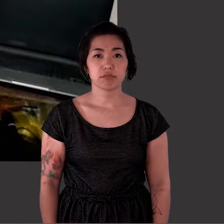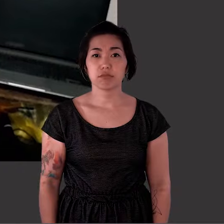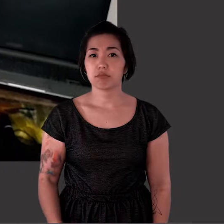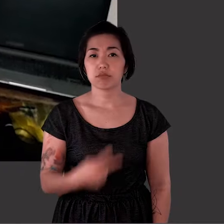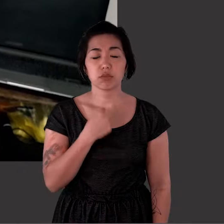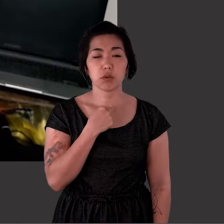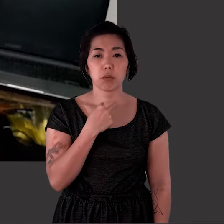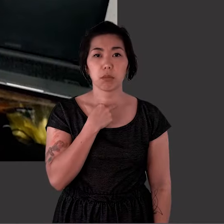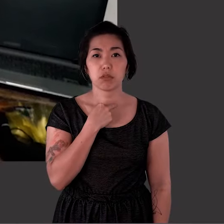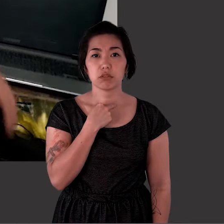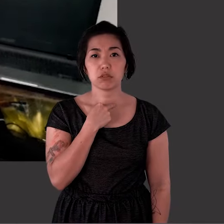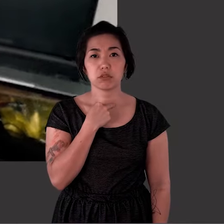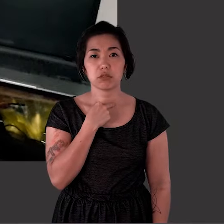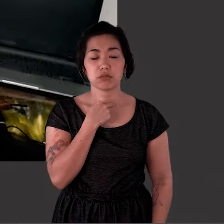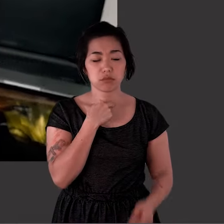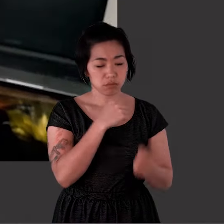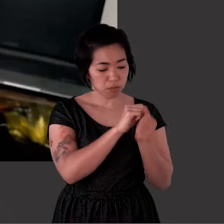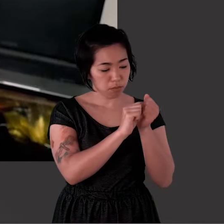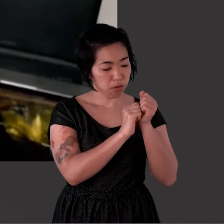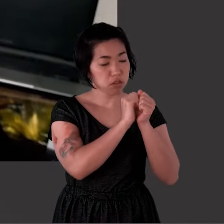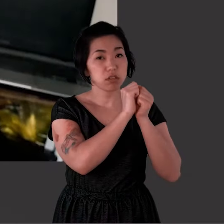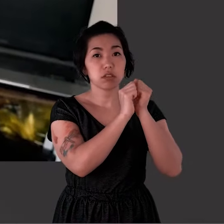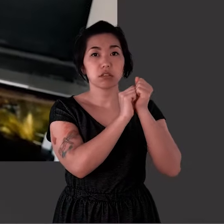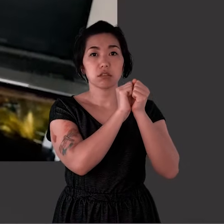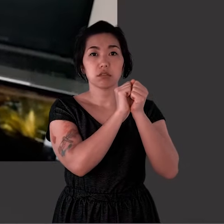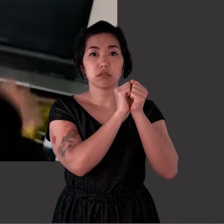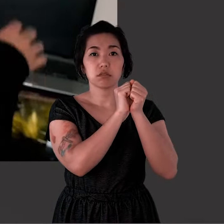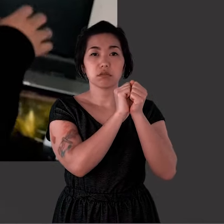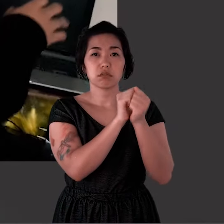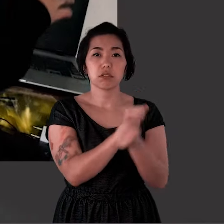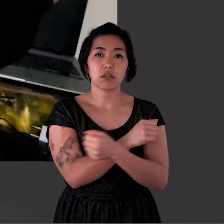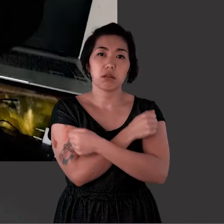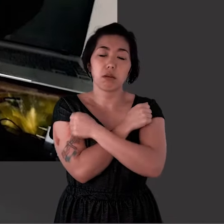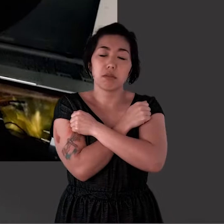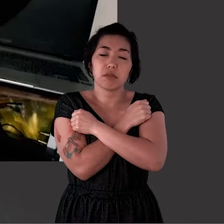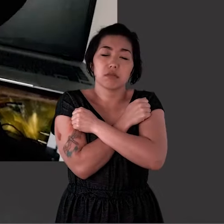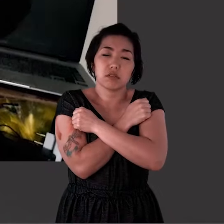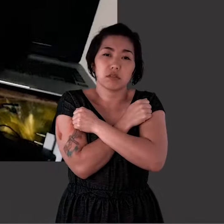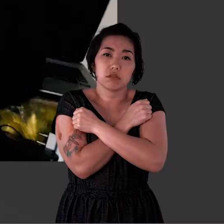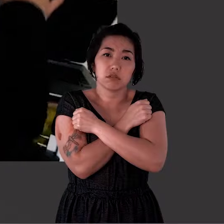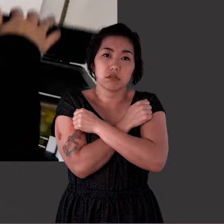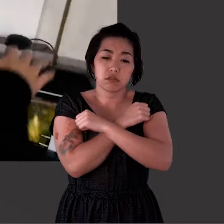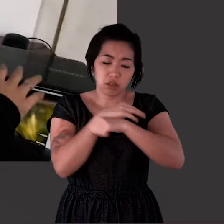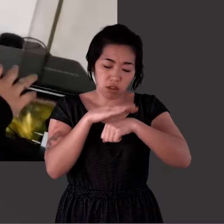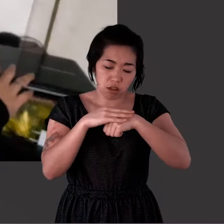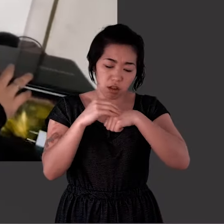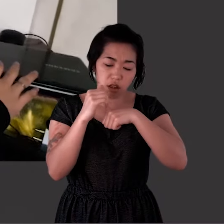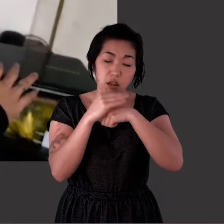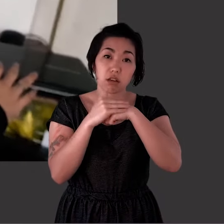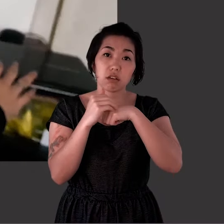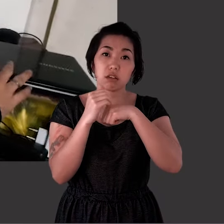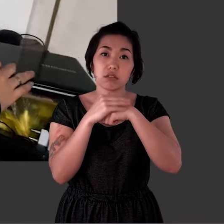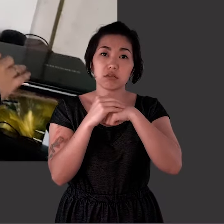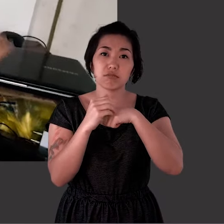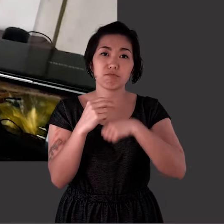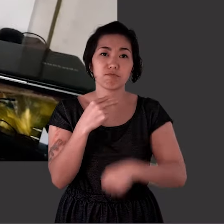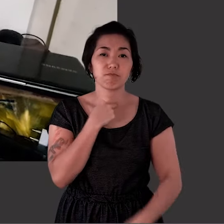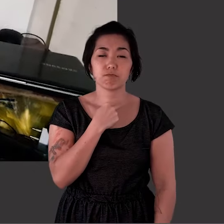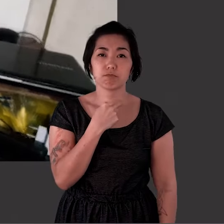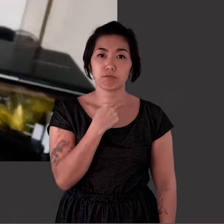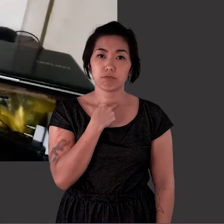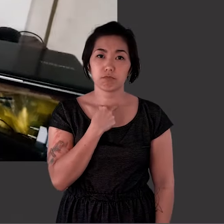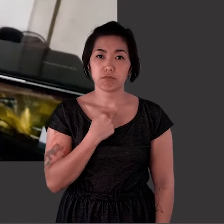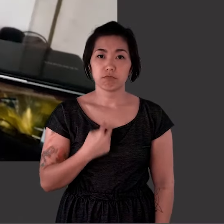não podemos beijar, abraçar e nem nos acariciar